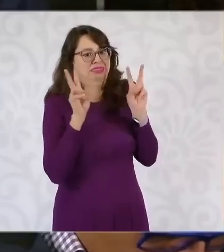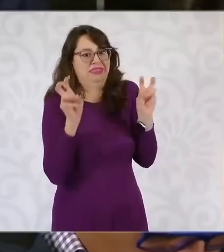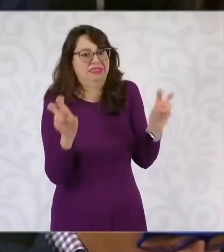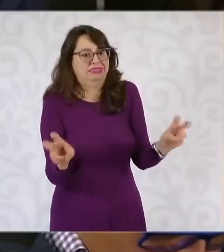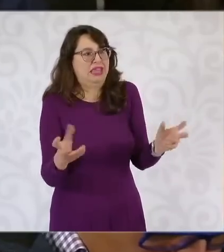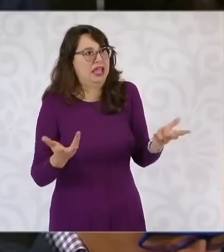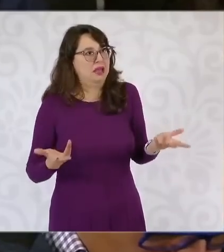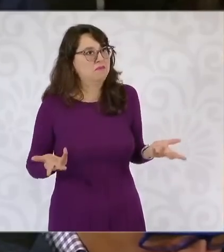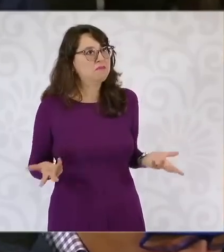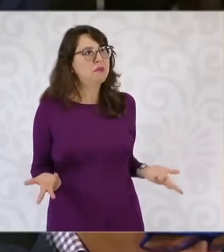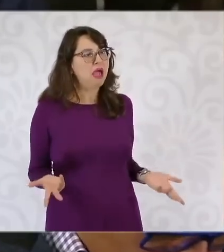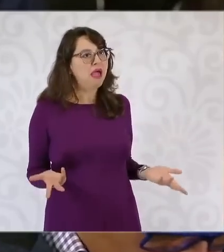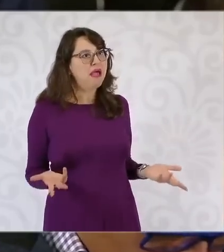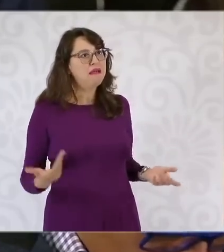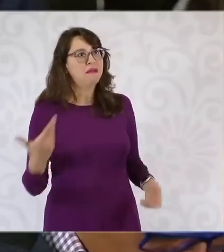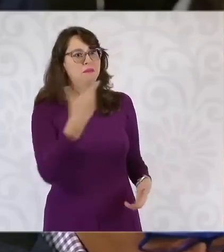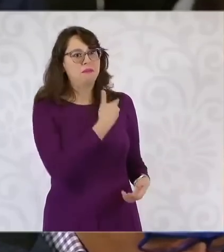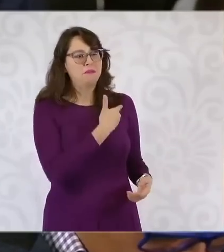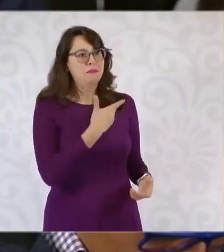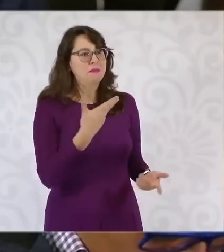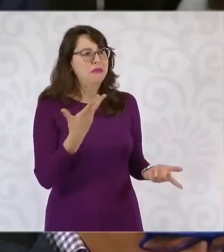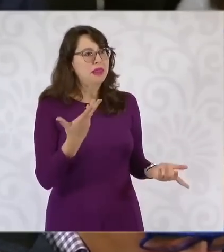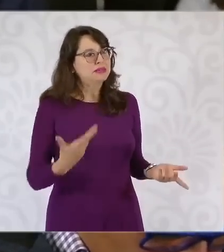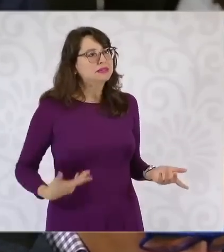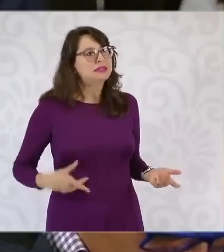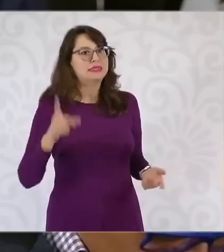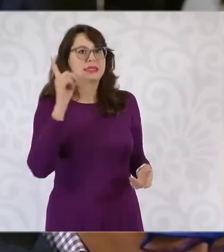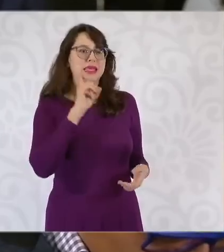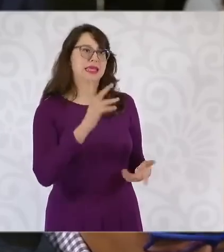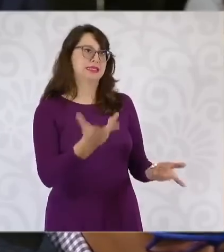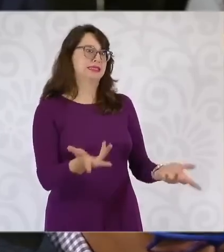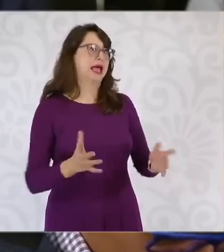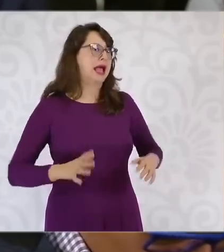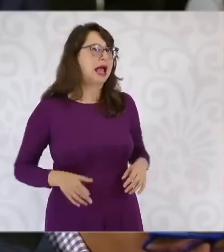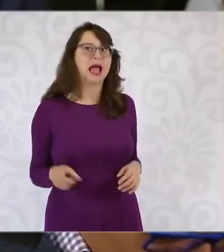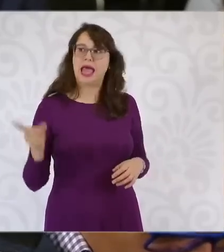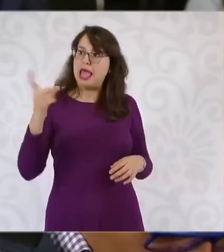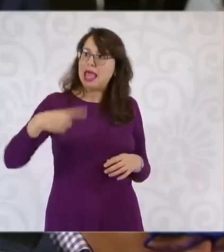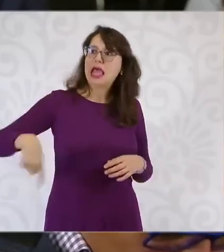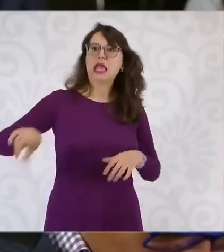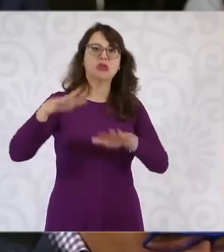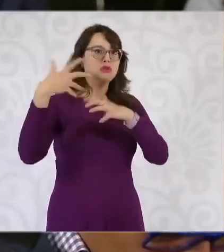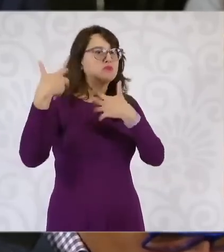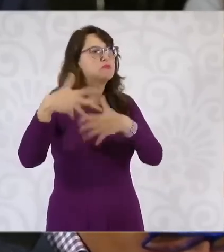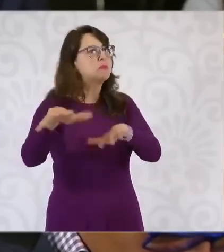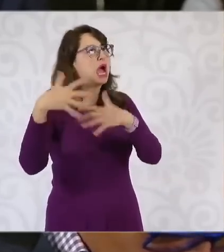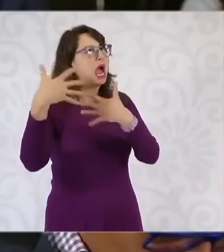mire estas personas el personal salió a la calle marchó Ya llevan varias marchas y a raíz de eso